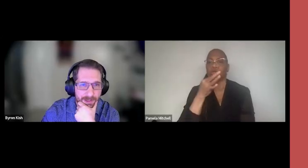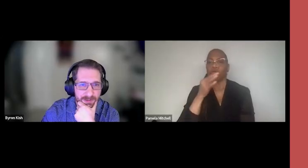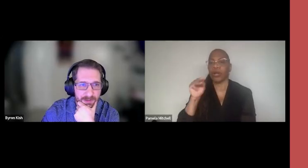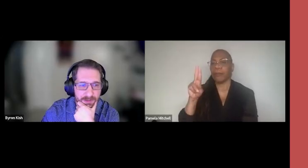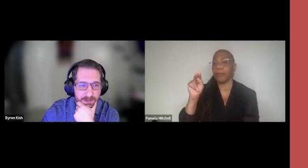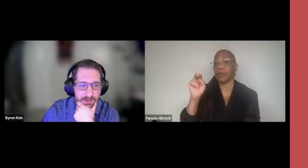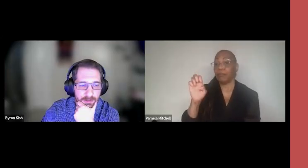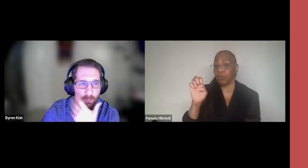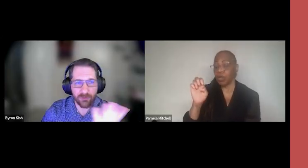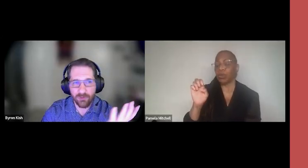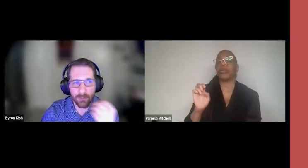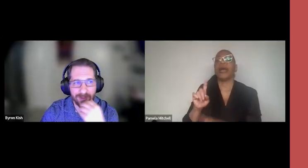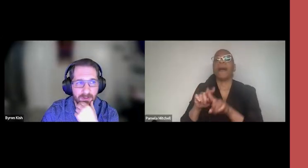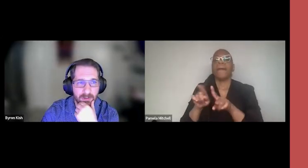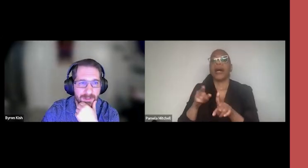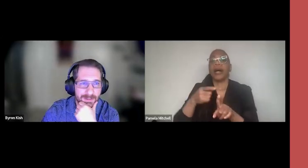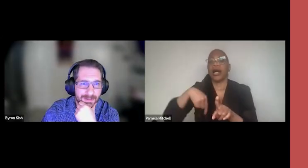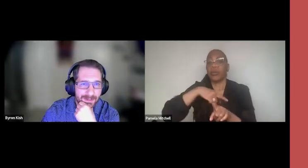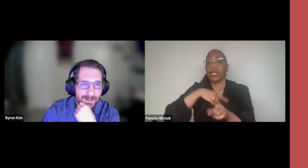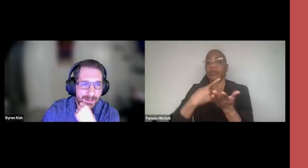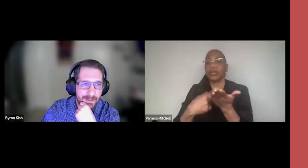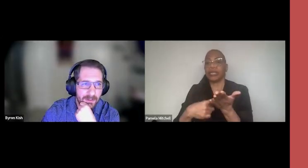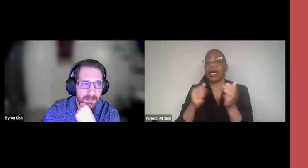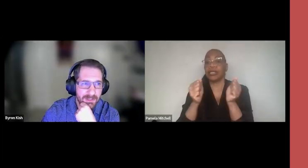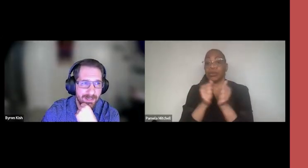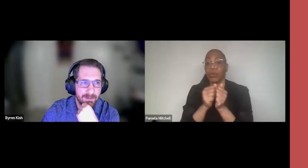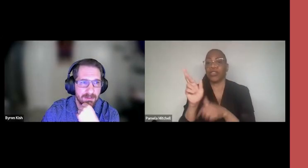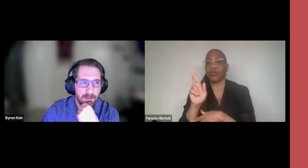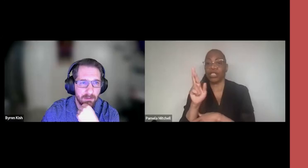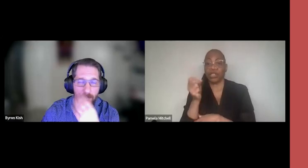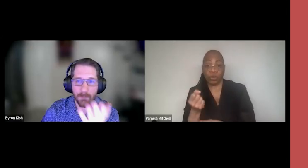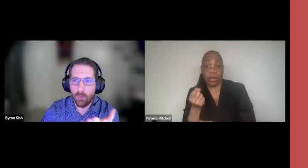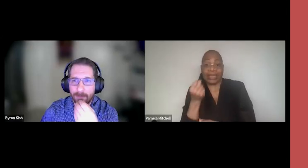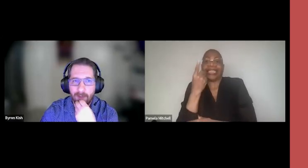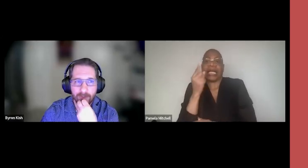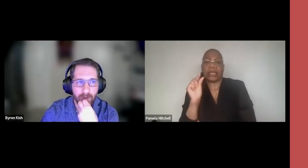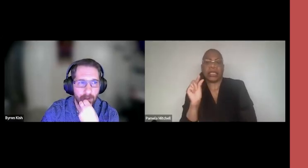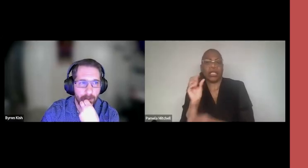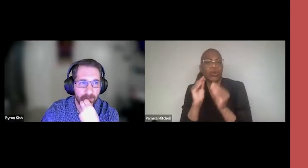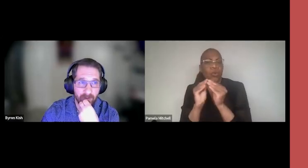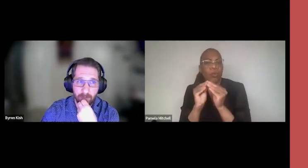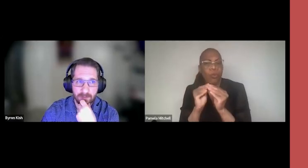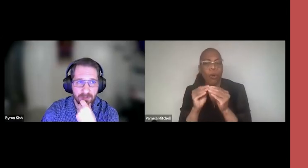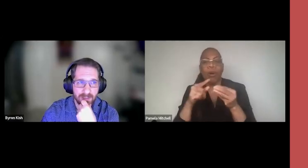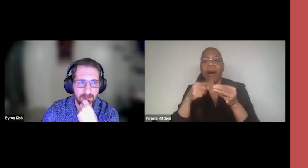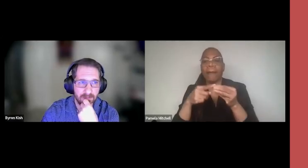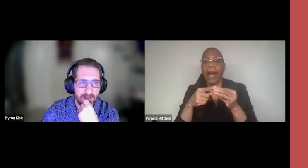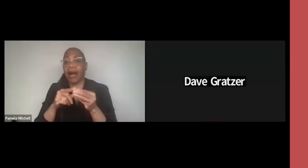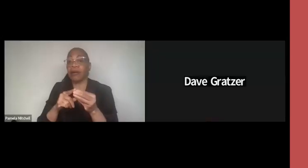Y solo hablaremos un poco con él y entenderemos un poco más sobre las cosas desde su perspectiva.